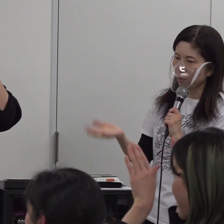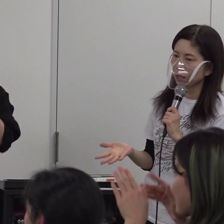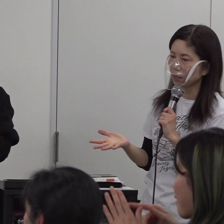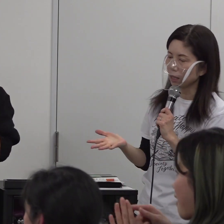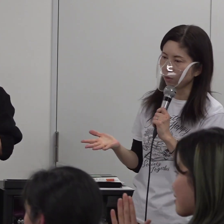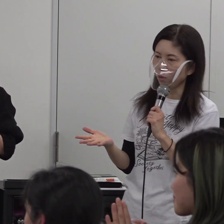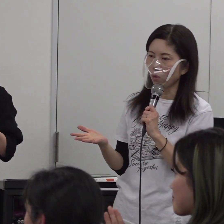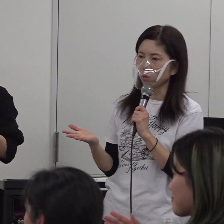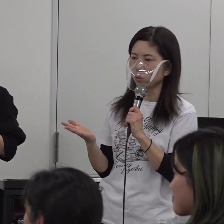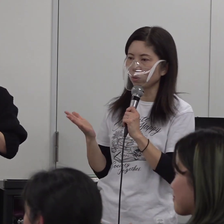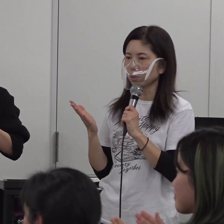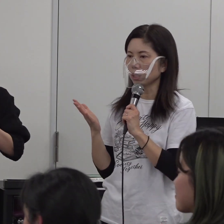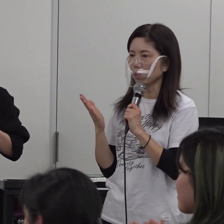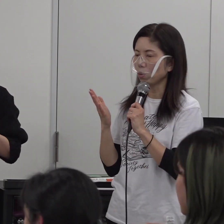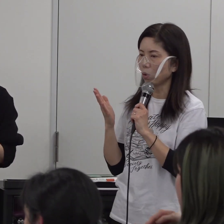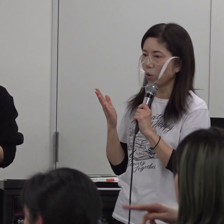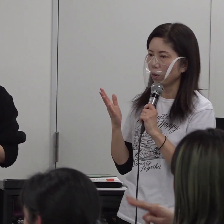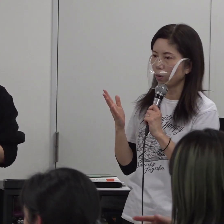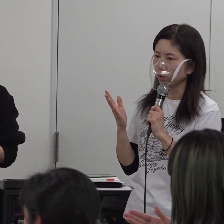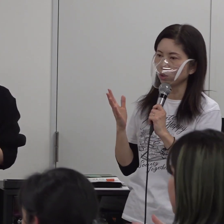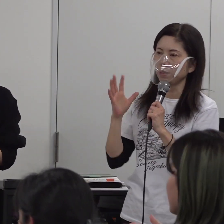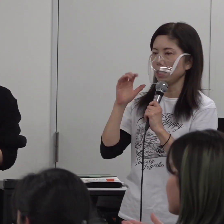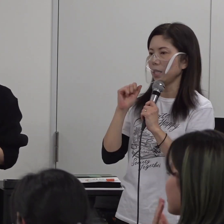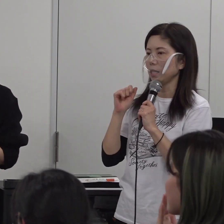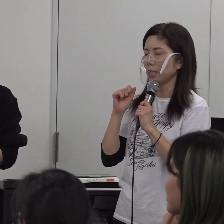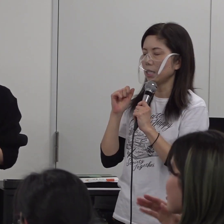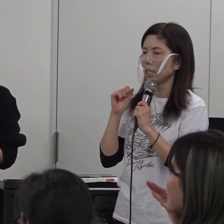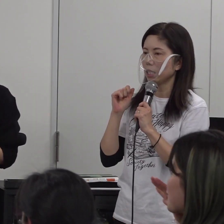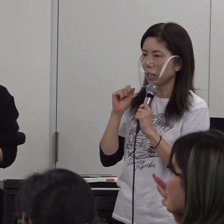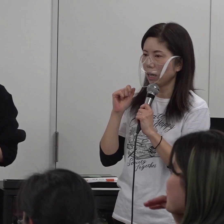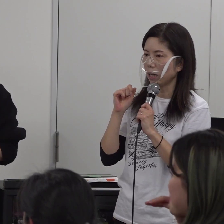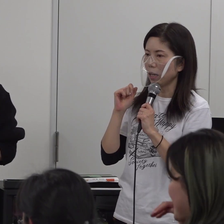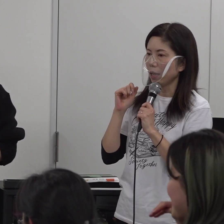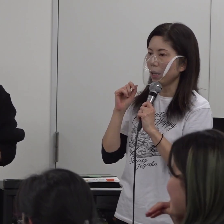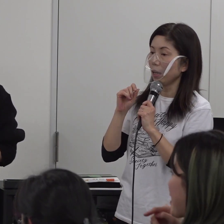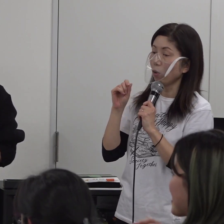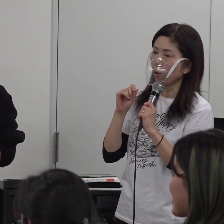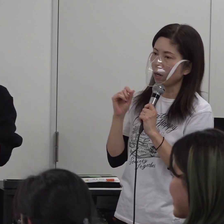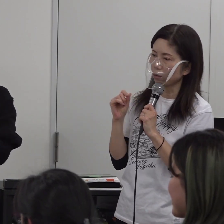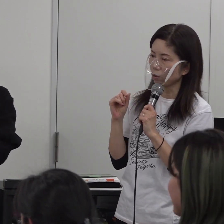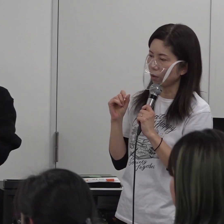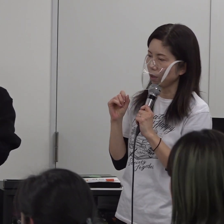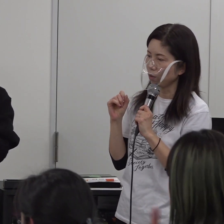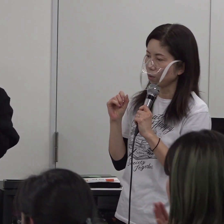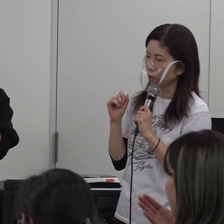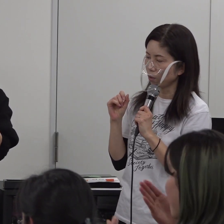まりさんの先ほど趣味で聞いた絵を書くっていうこと